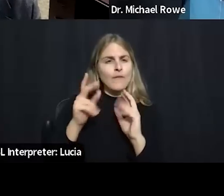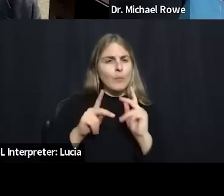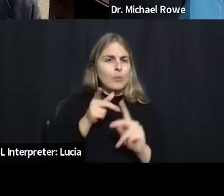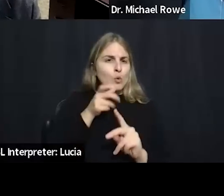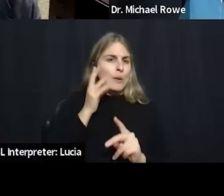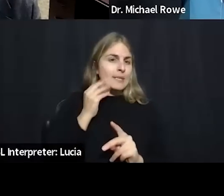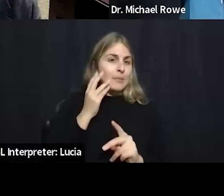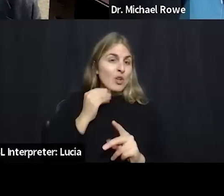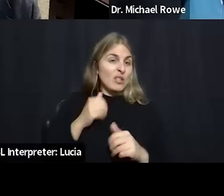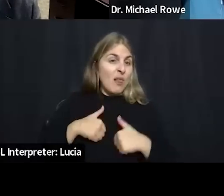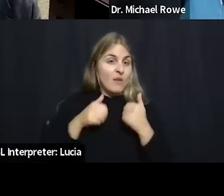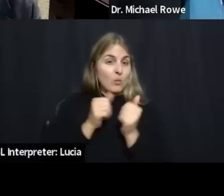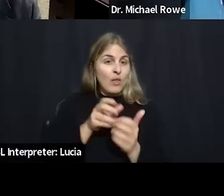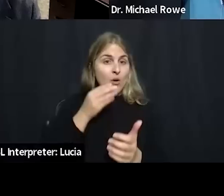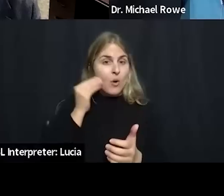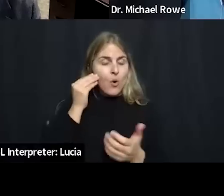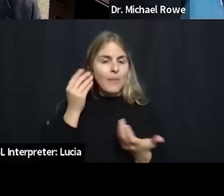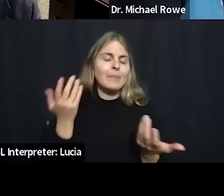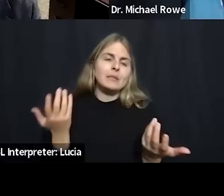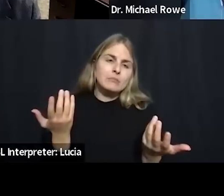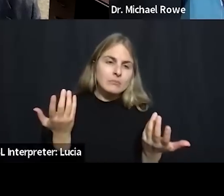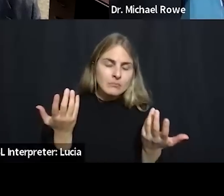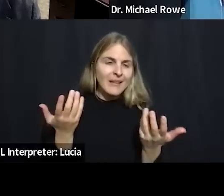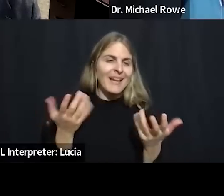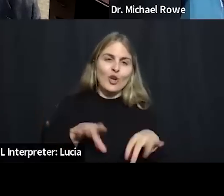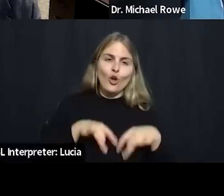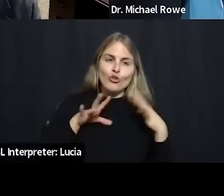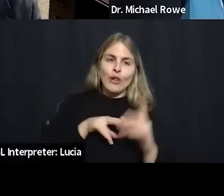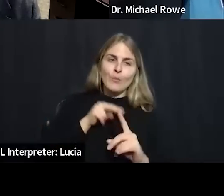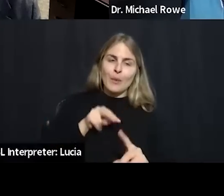y obviamente es desde el contexto australiano así que no puedo hablar del contexto de los EE. UU.,